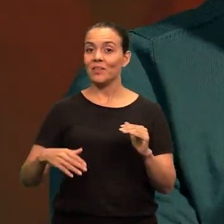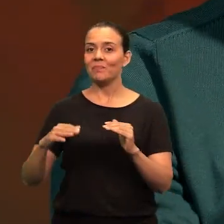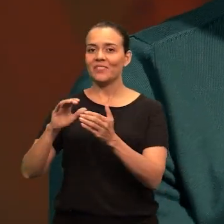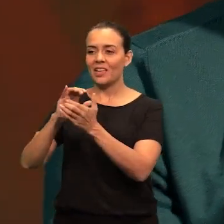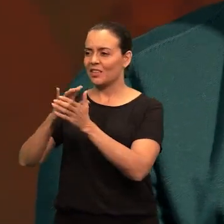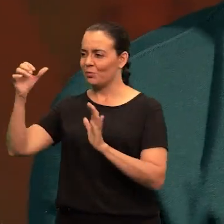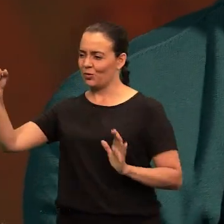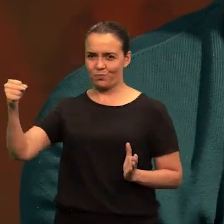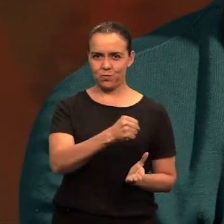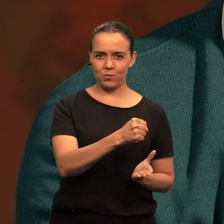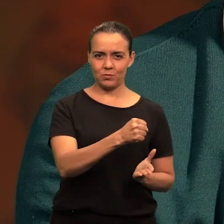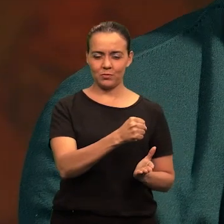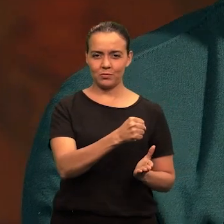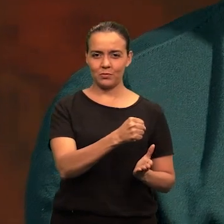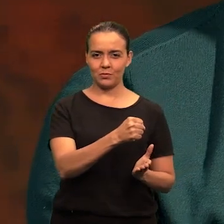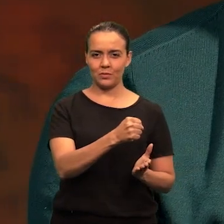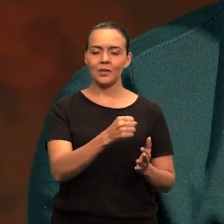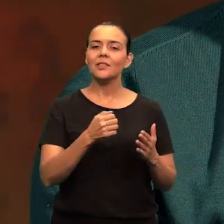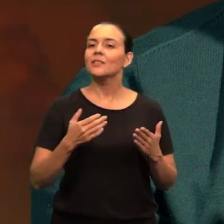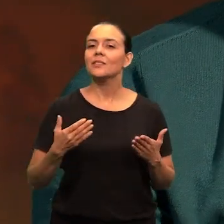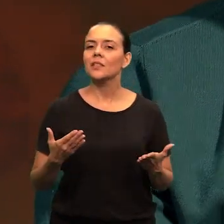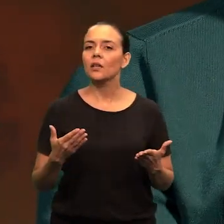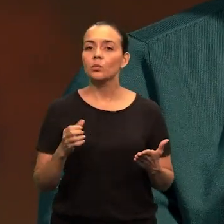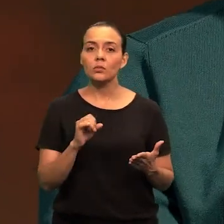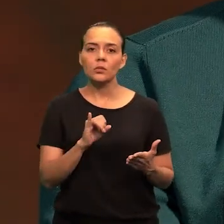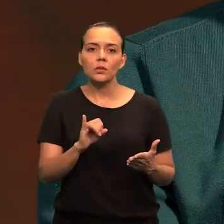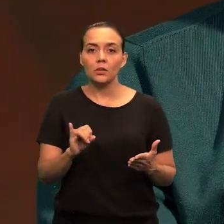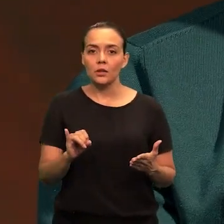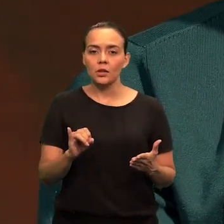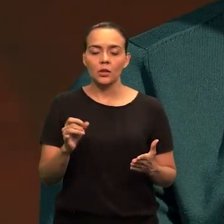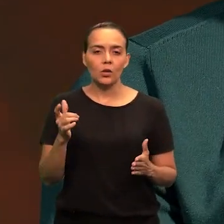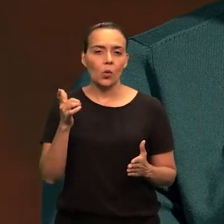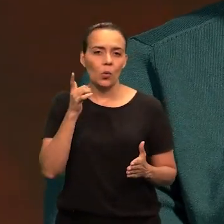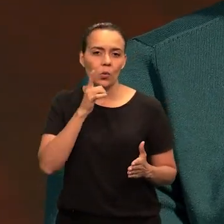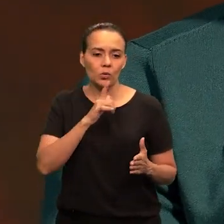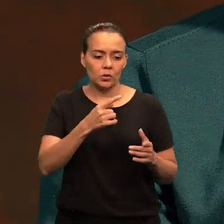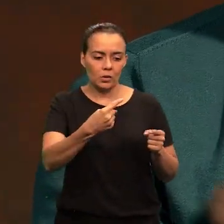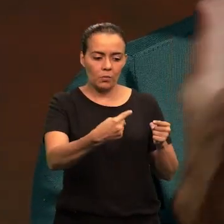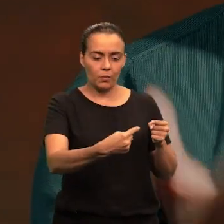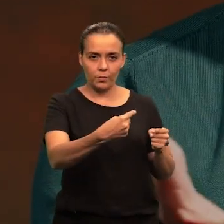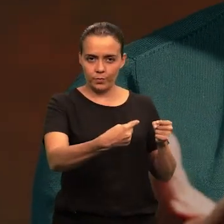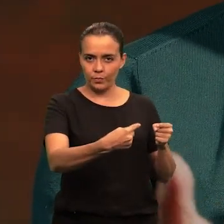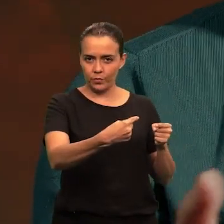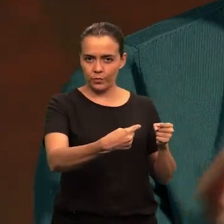"casamento forçado", talvez possa indicar que nas autonomias entre o poder e a política,